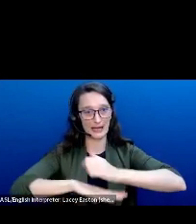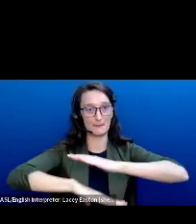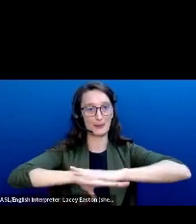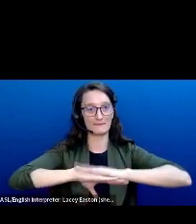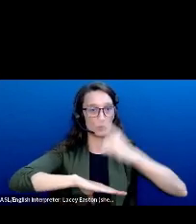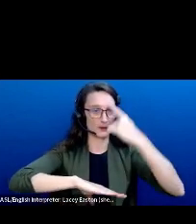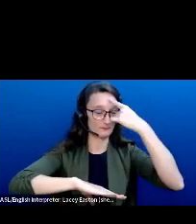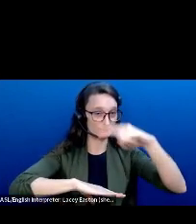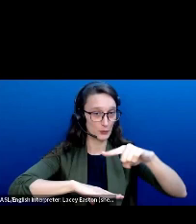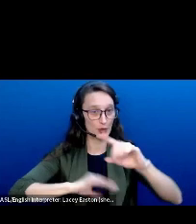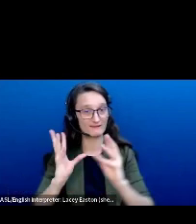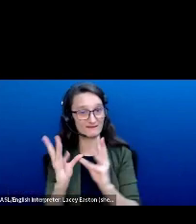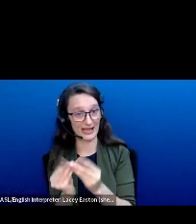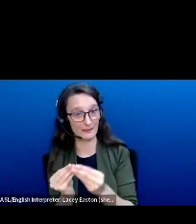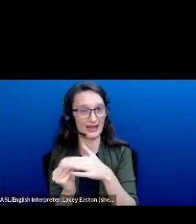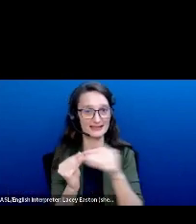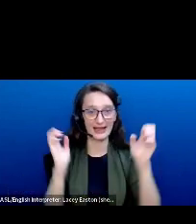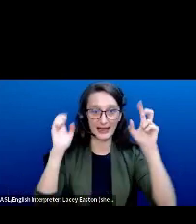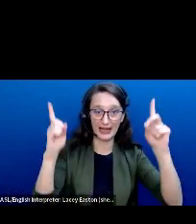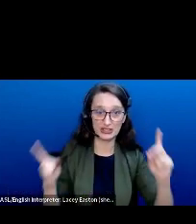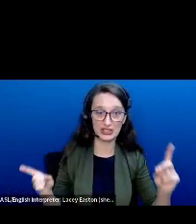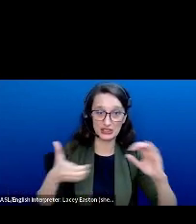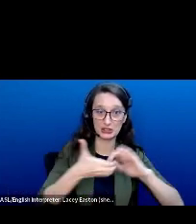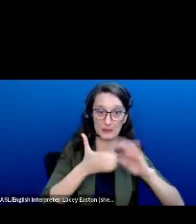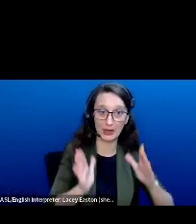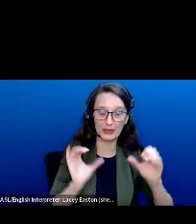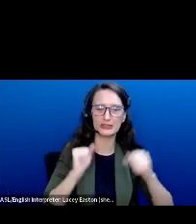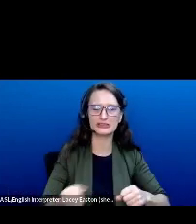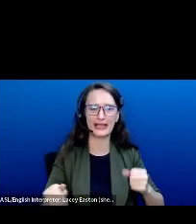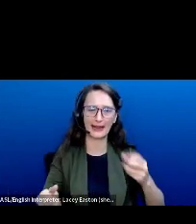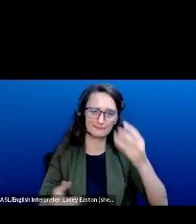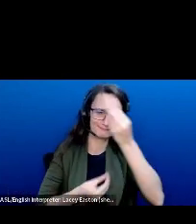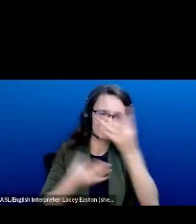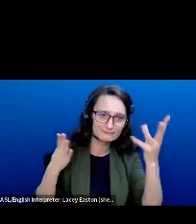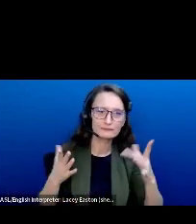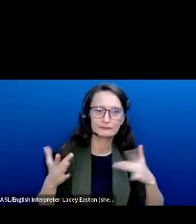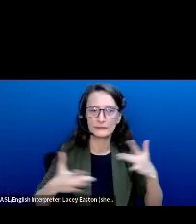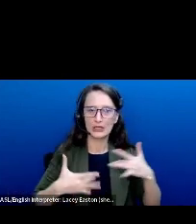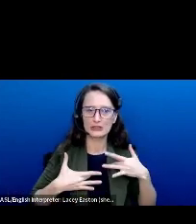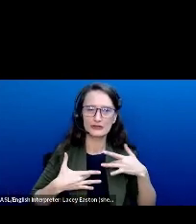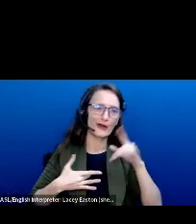los socios educativos pueden expresar sus inquietudes y hacer preguntas. A menudo, es el primer punto de contacto